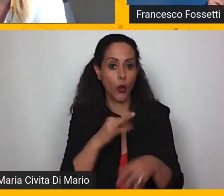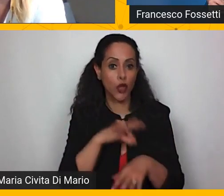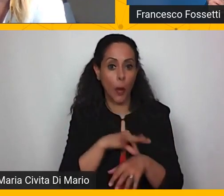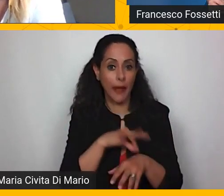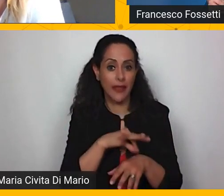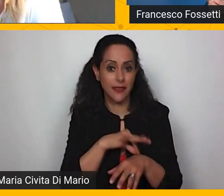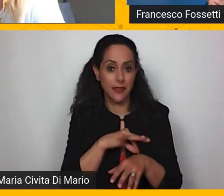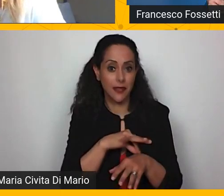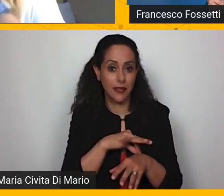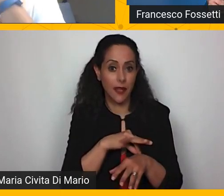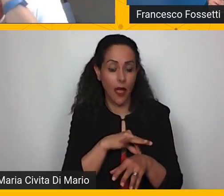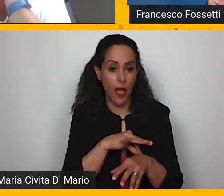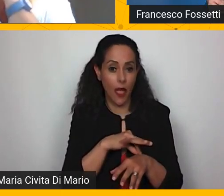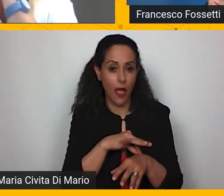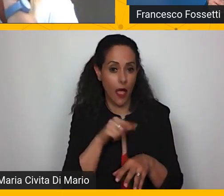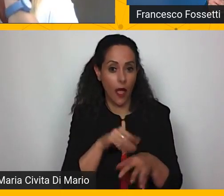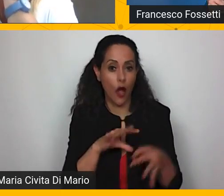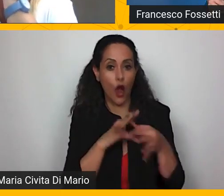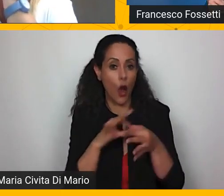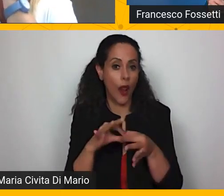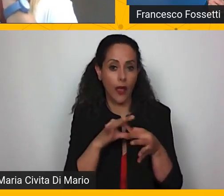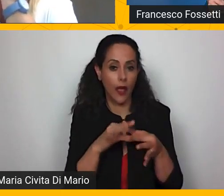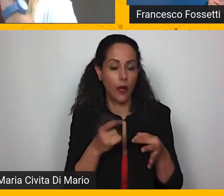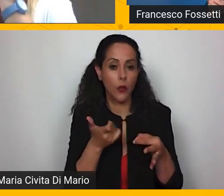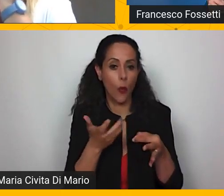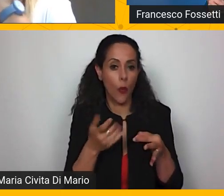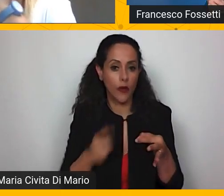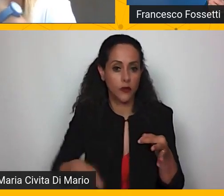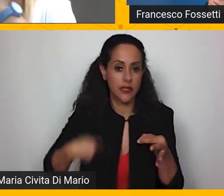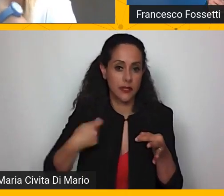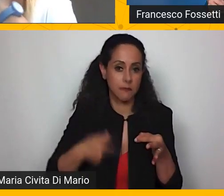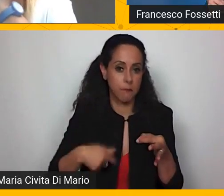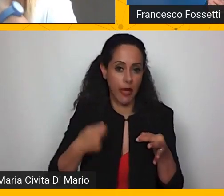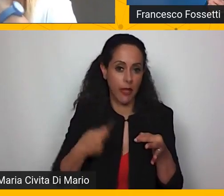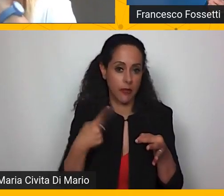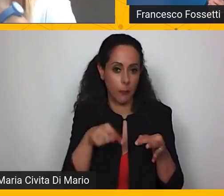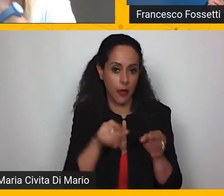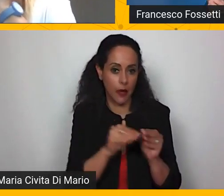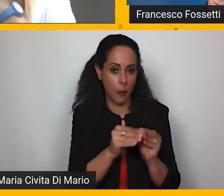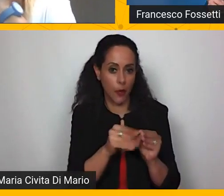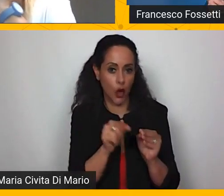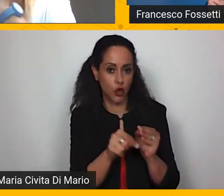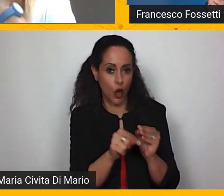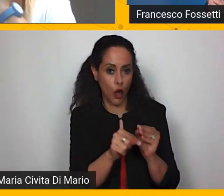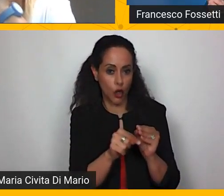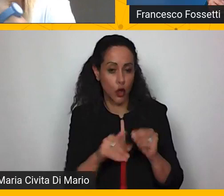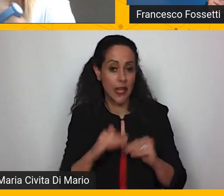ludopatia vera e propria è proprio legata anche a quanto si spende per quel prodotto e